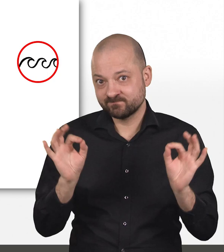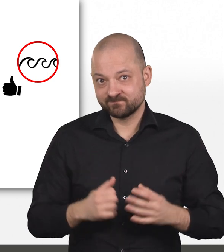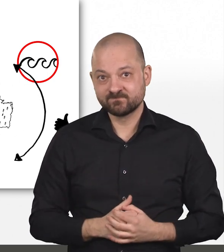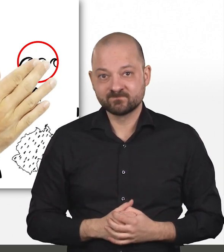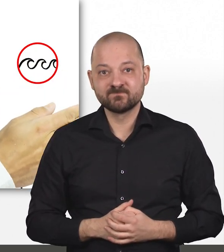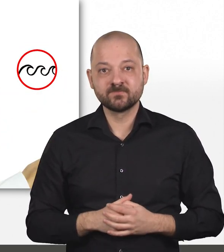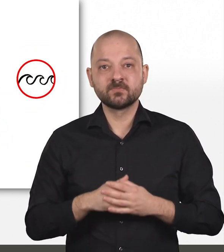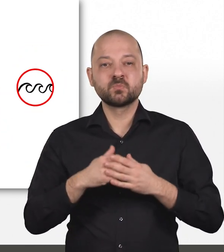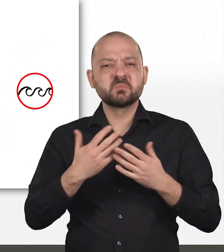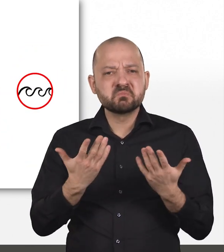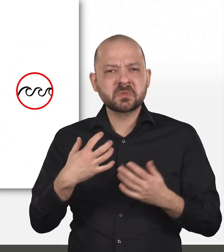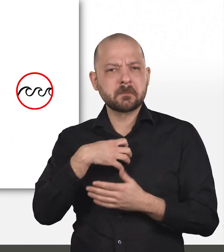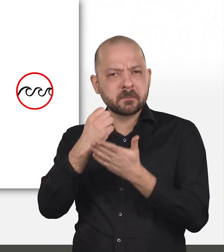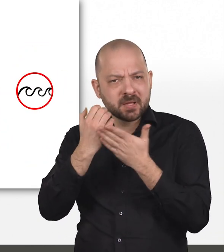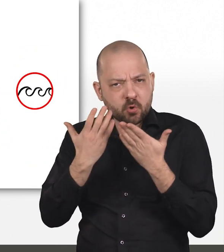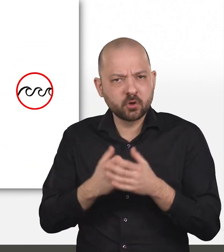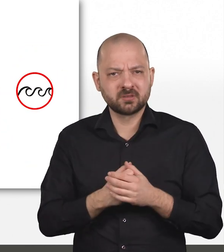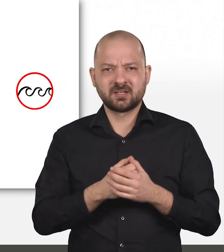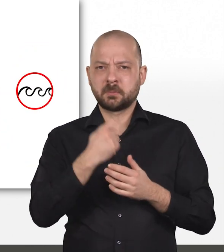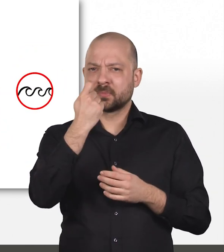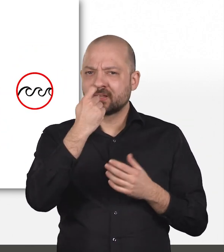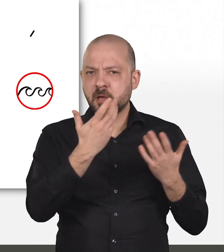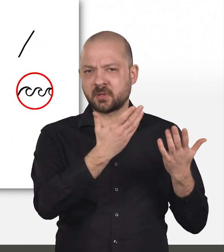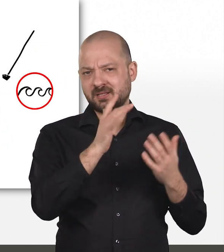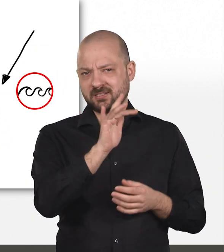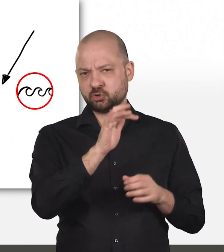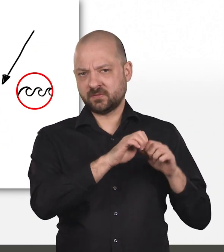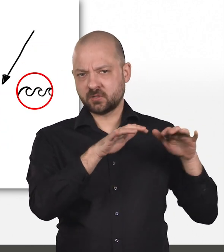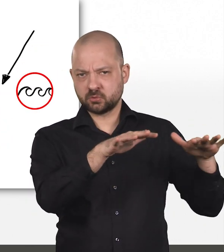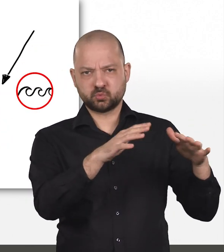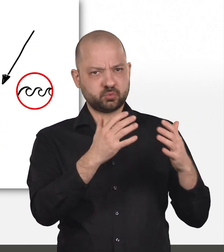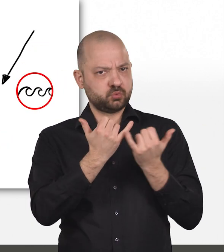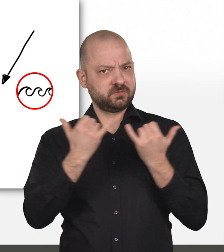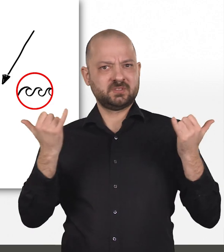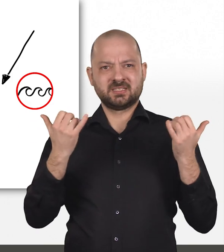Was versetzt Behörden und Betreiber Kritischer Infrastrukturen in die Lage, Krisen und Katastrophen